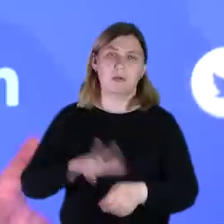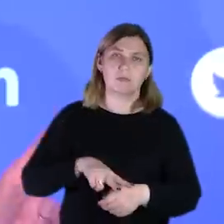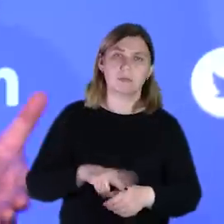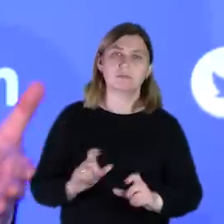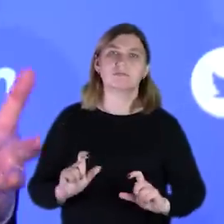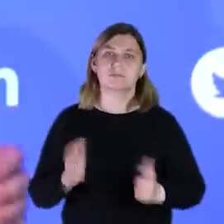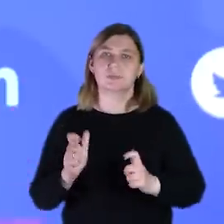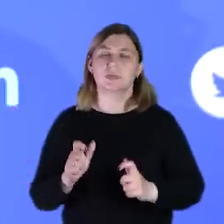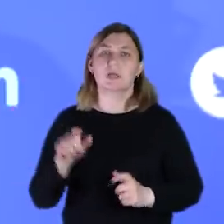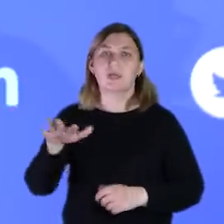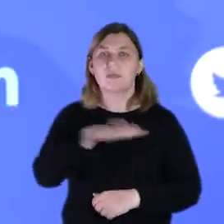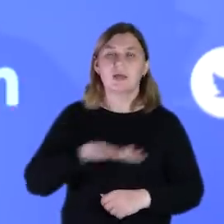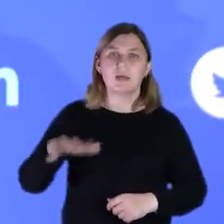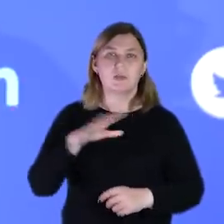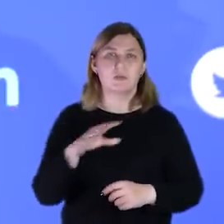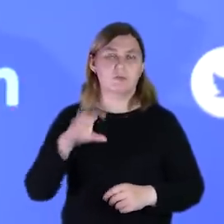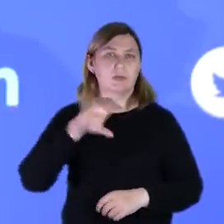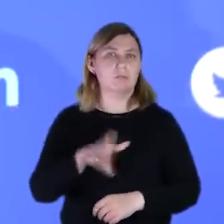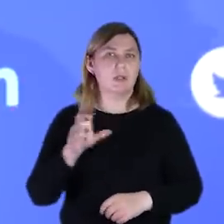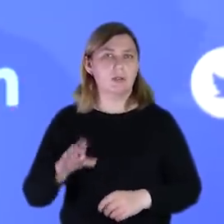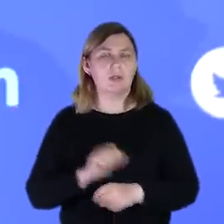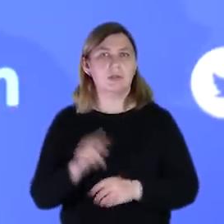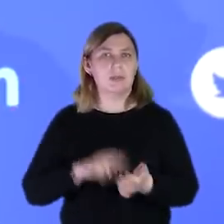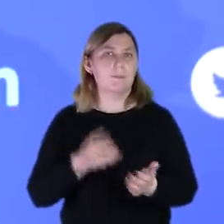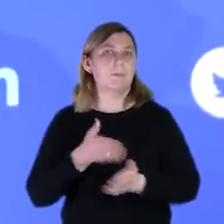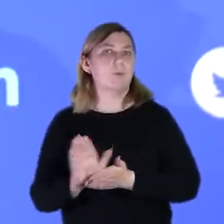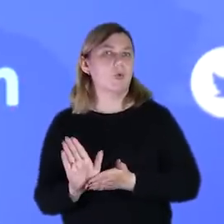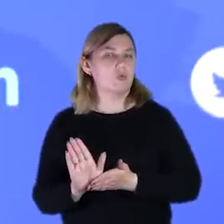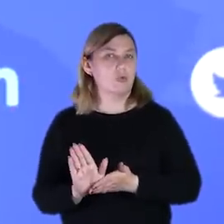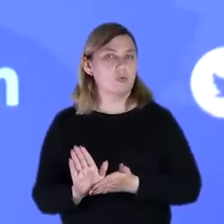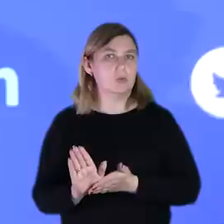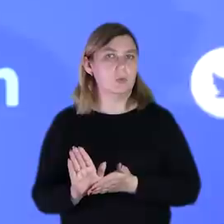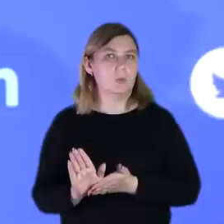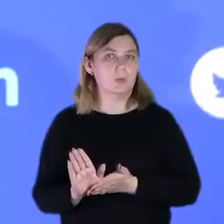chociażby w odniesieniu do terenowych jednostek kontrwywiadu na samym początku.